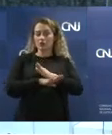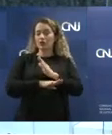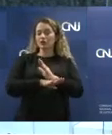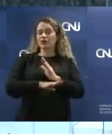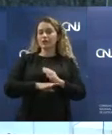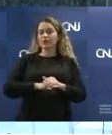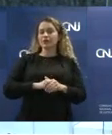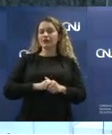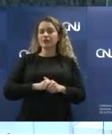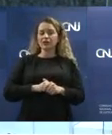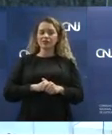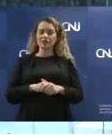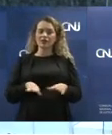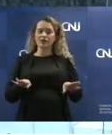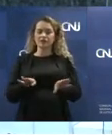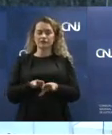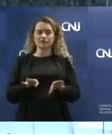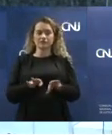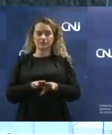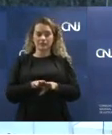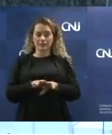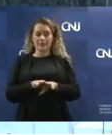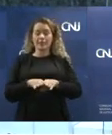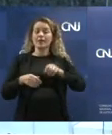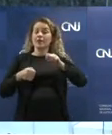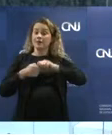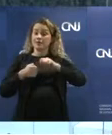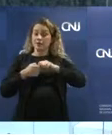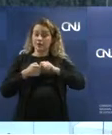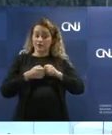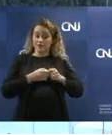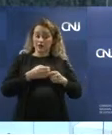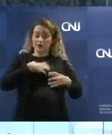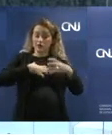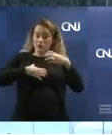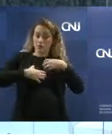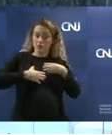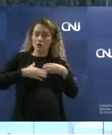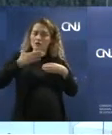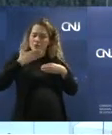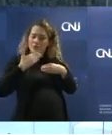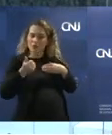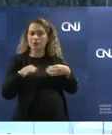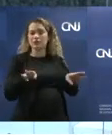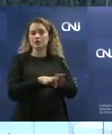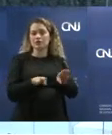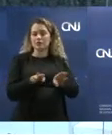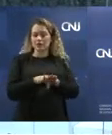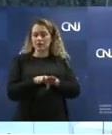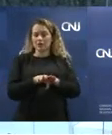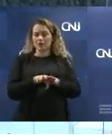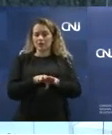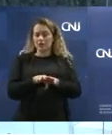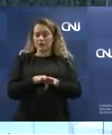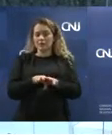para os usuários que ganham em comodidade e agilidade, ao mesmo tempo em que a sociedade e o mercado